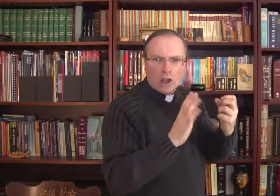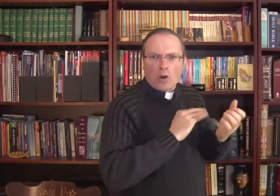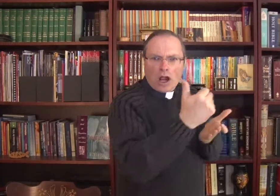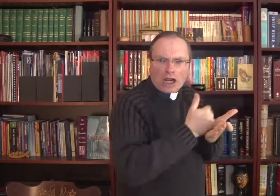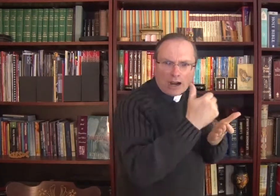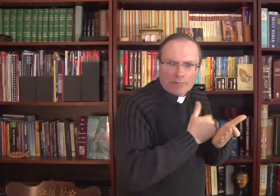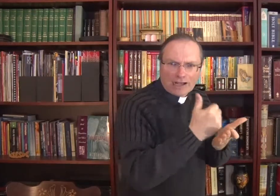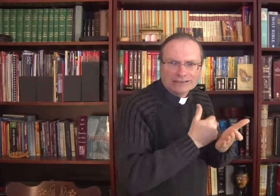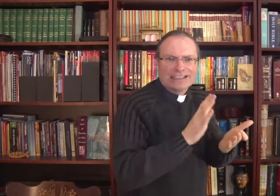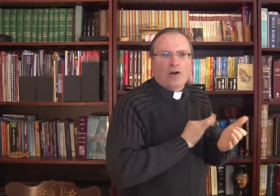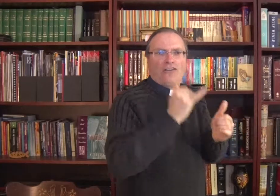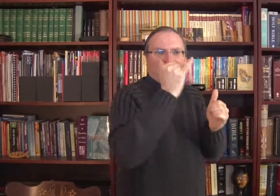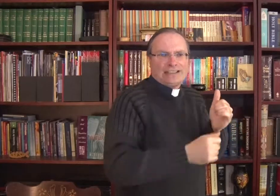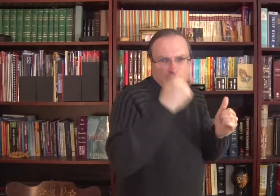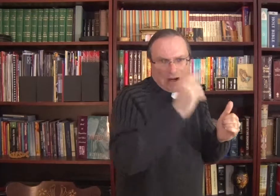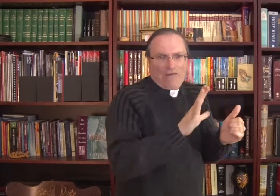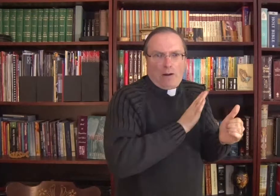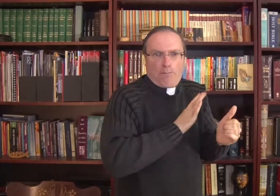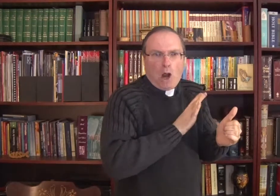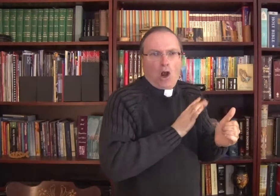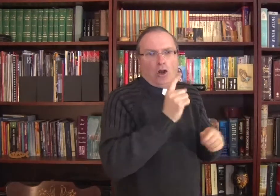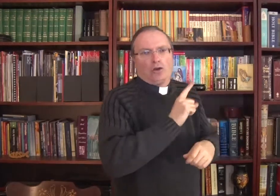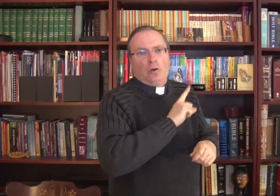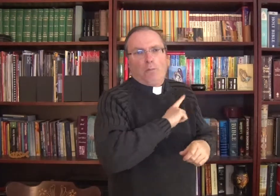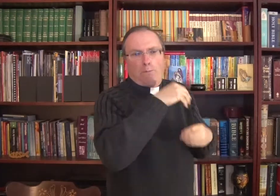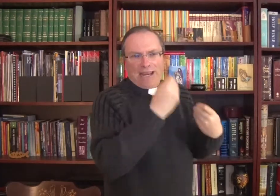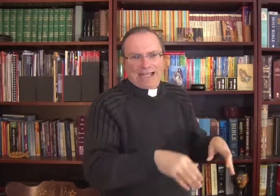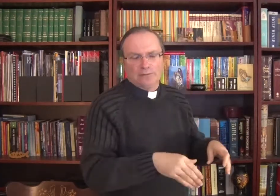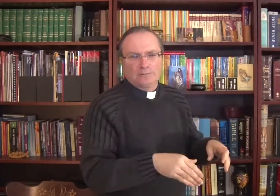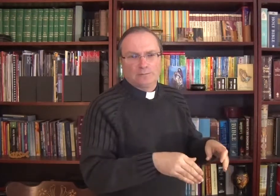qu’on ramasse et qu’on finit par avoir peur de les perdre.